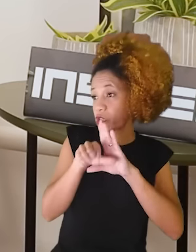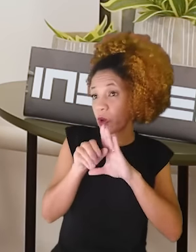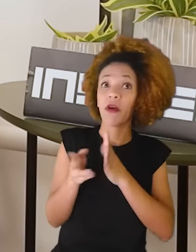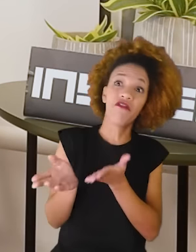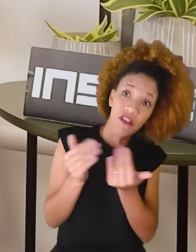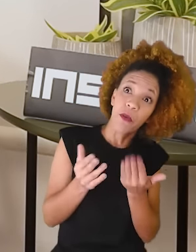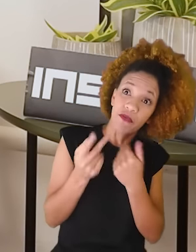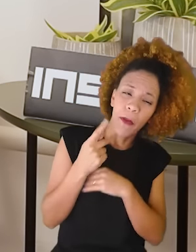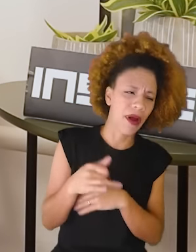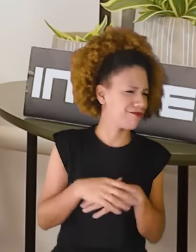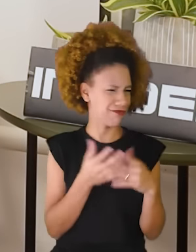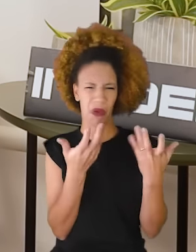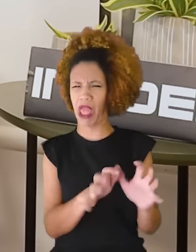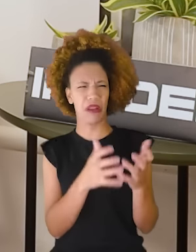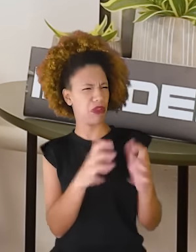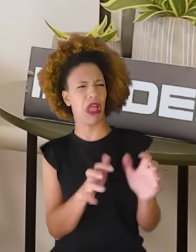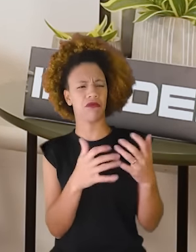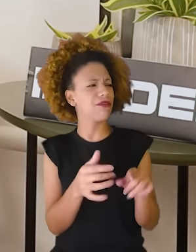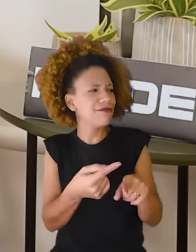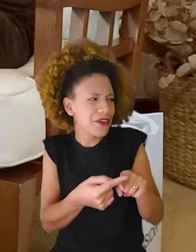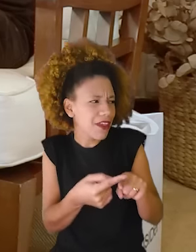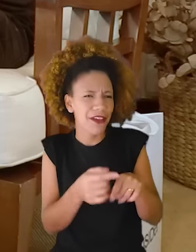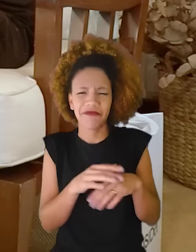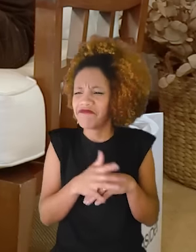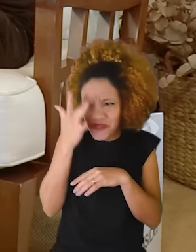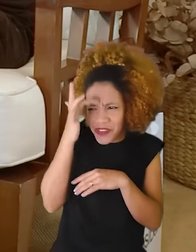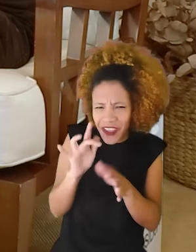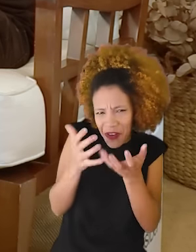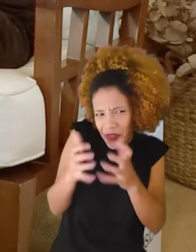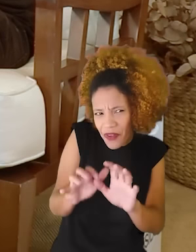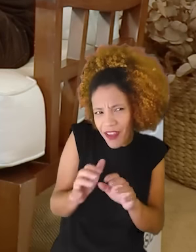cara vamos vamos Não não vou não vou por que que não sei não sei explicar Ele não quer aparecer em